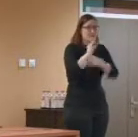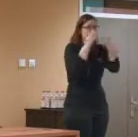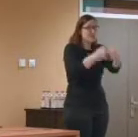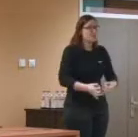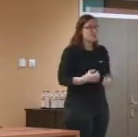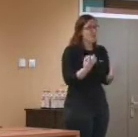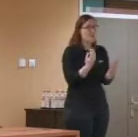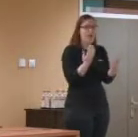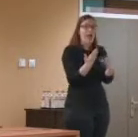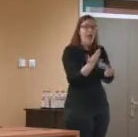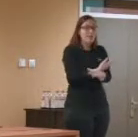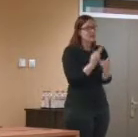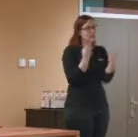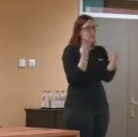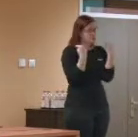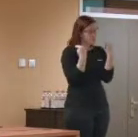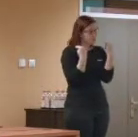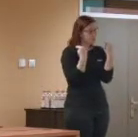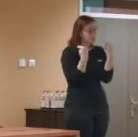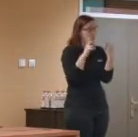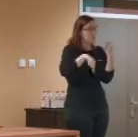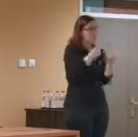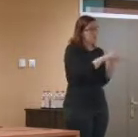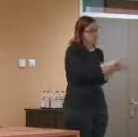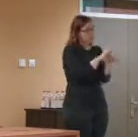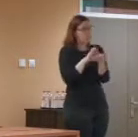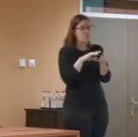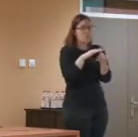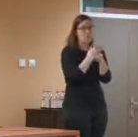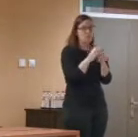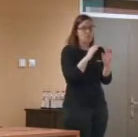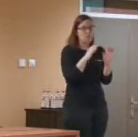por la sumisión, y esto también está vinculado a los medios de comunicación de los que también hablaré ahora.